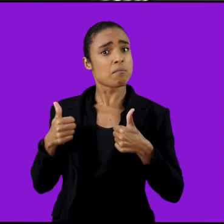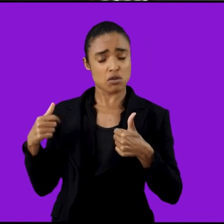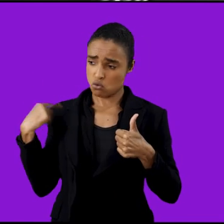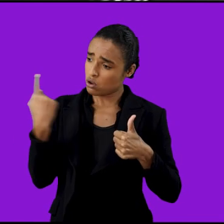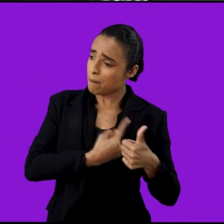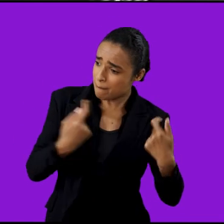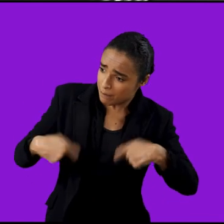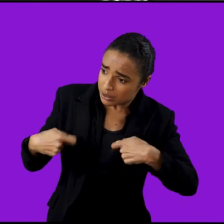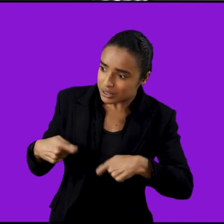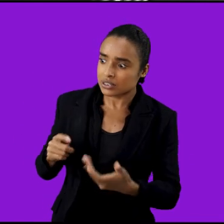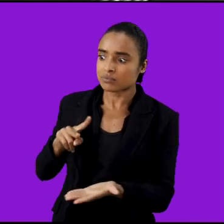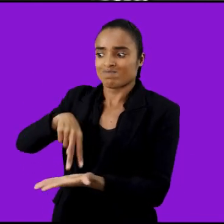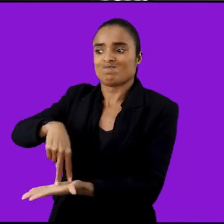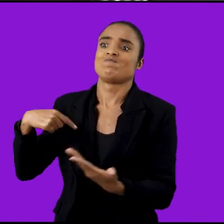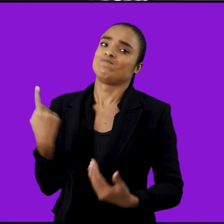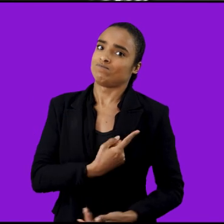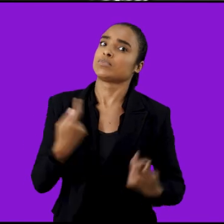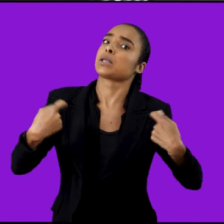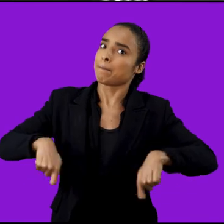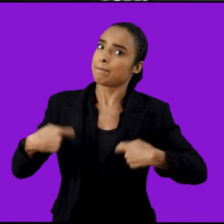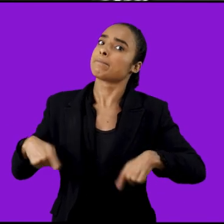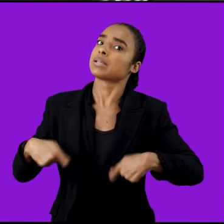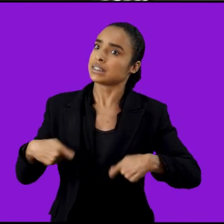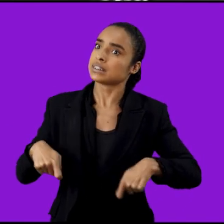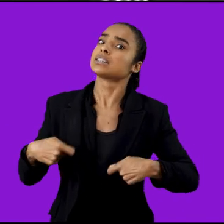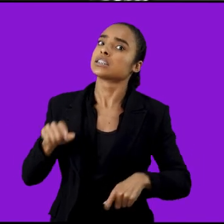estamos, mas a gente tem que sustentar as nossas questões. As nossas questões raciais,